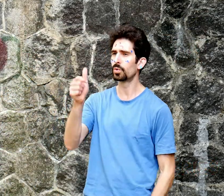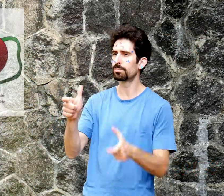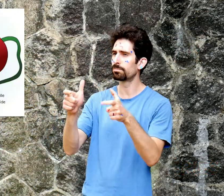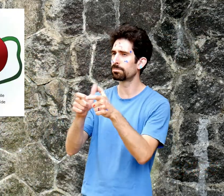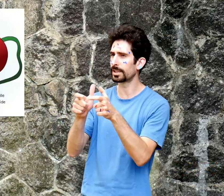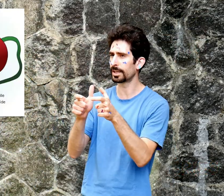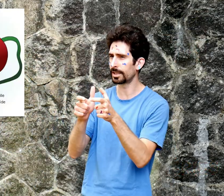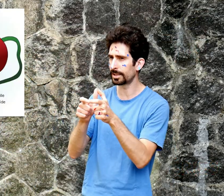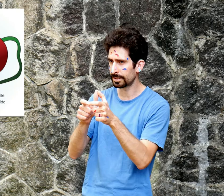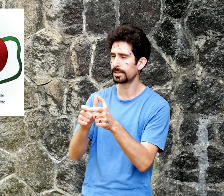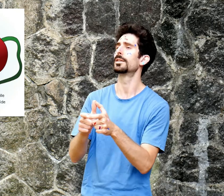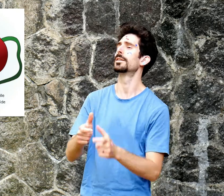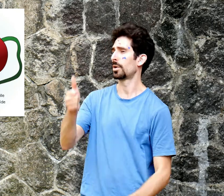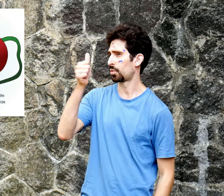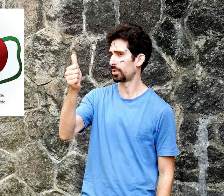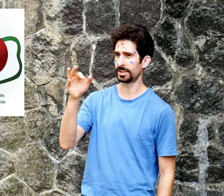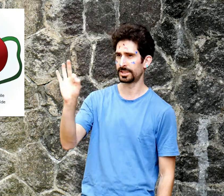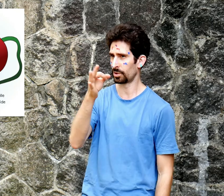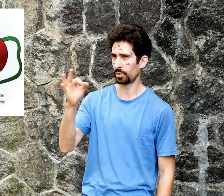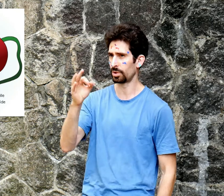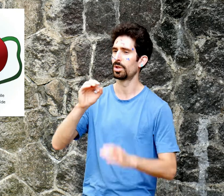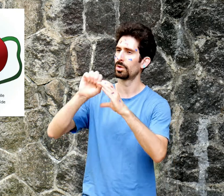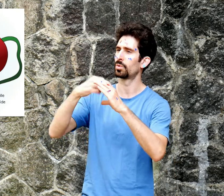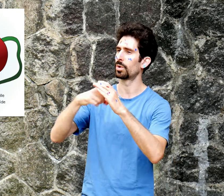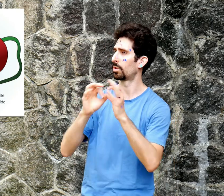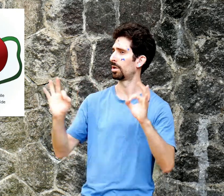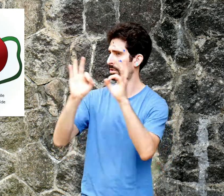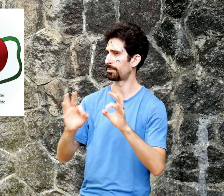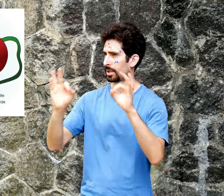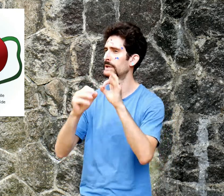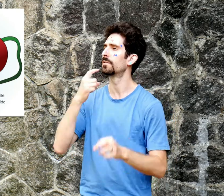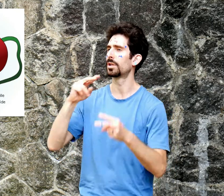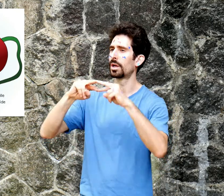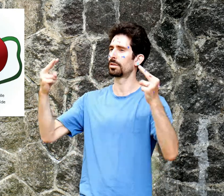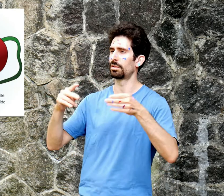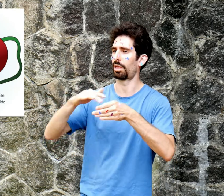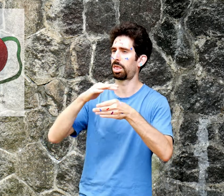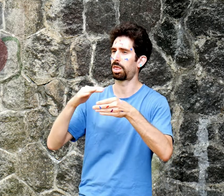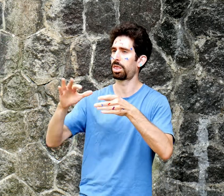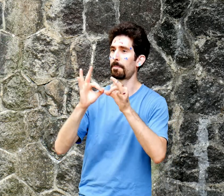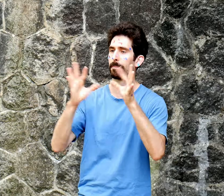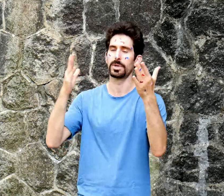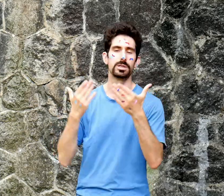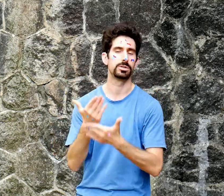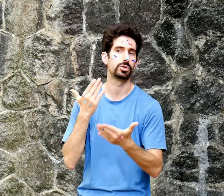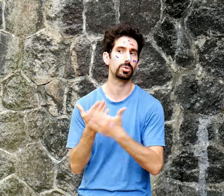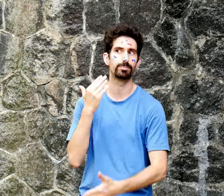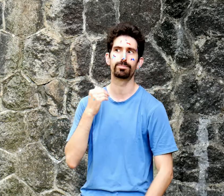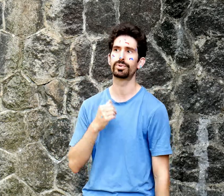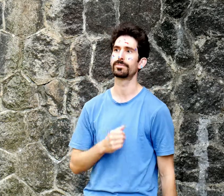Une bactérie est une cellule qui n'a pas de noyau. L'ADN flotte alors comme dans une soupe.